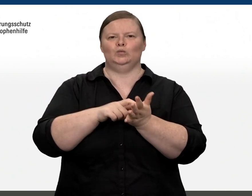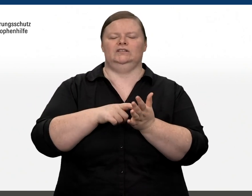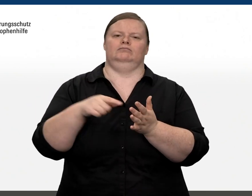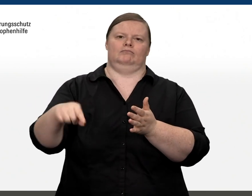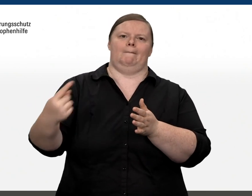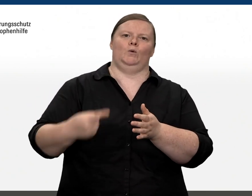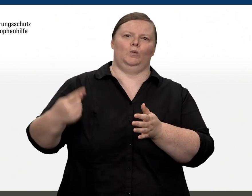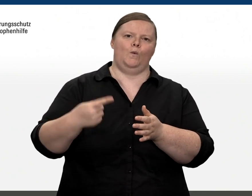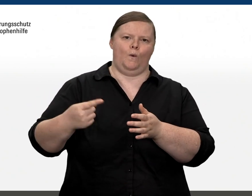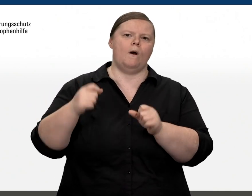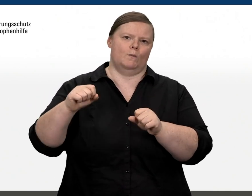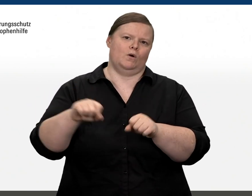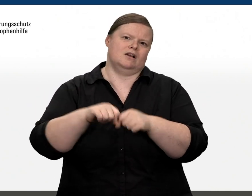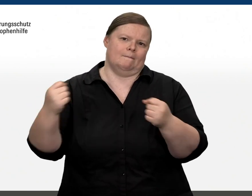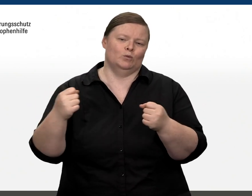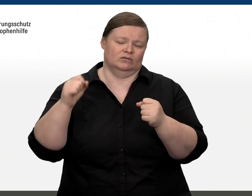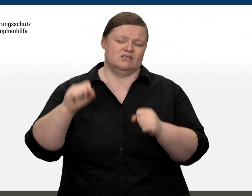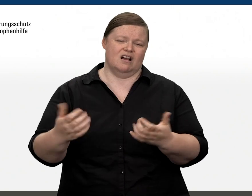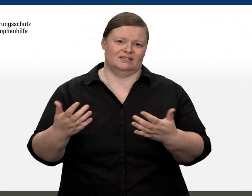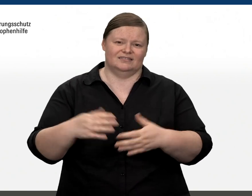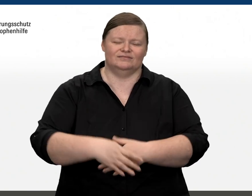Wasser im Motorraum macht viel kaputt.